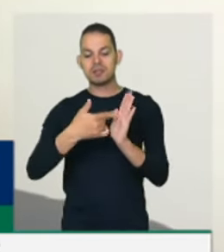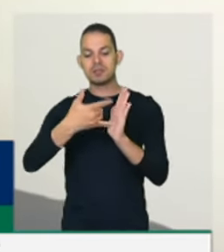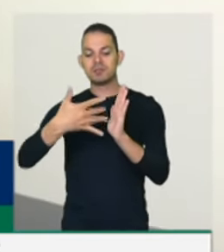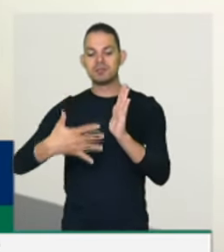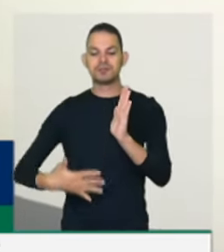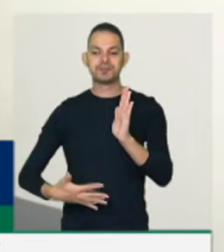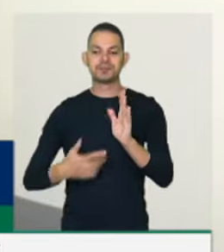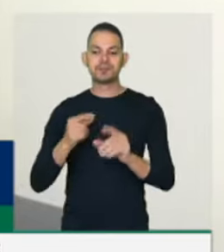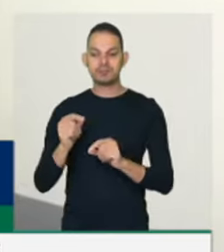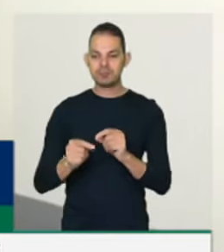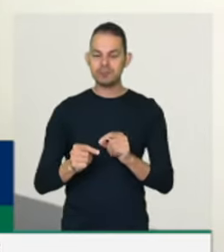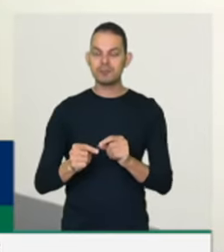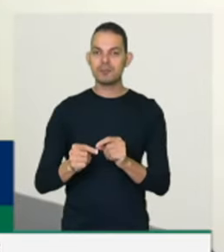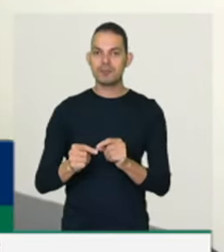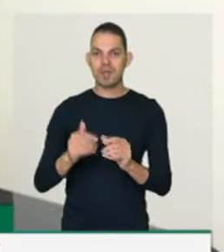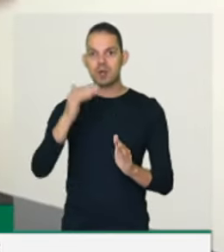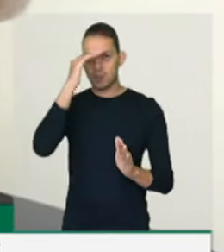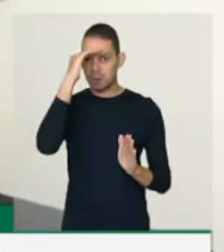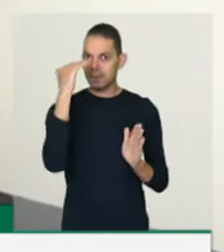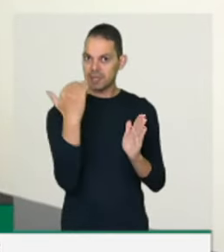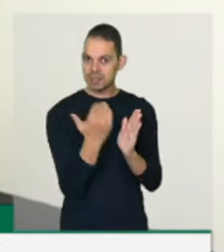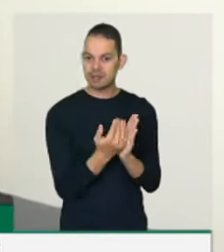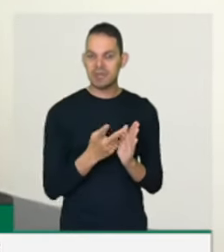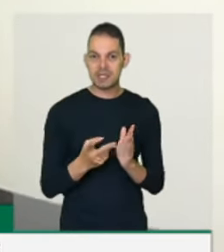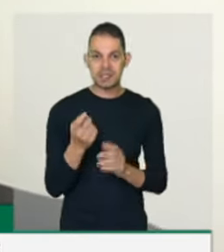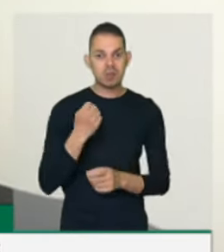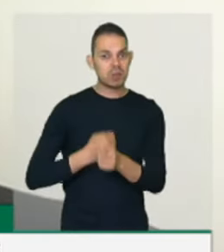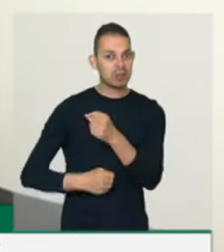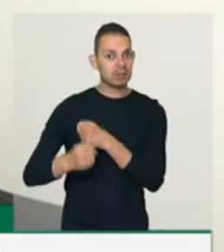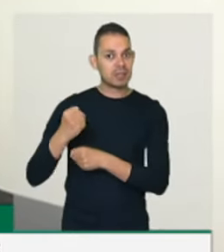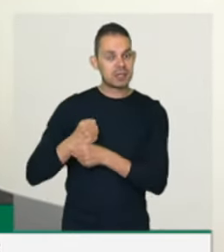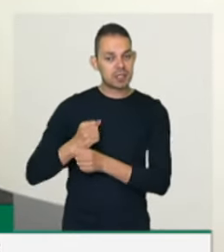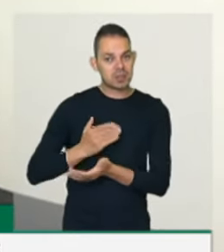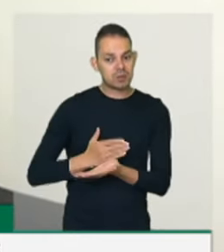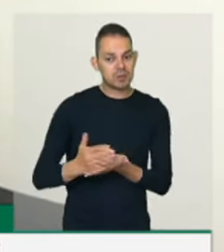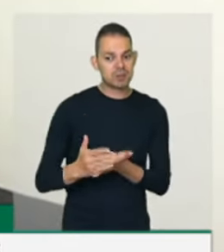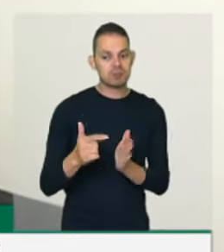É DO ANO PASSADO, ELA PREVÊ ... QUE QUALQUER ENTE PÚBLICO PODE REQUISITAR LEITO, INCLUSIVE DA INICIATIVA